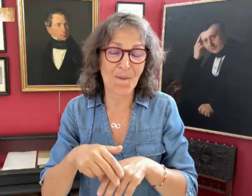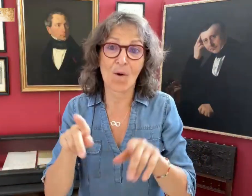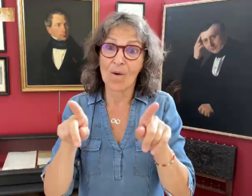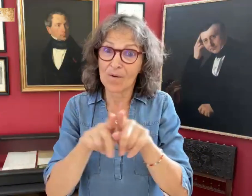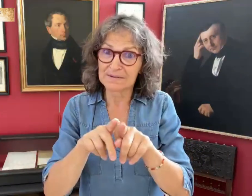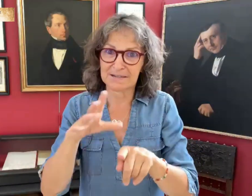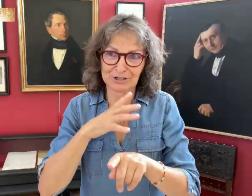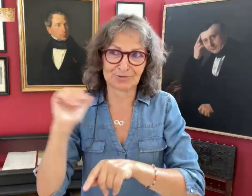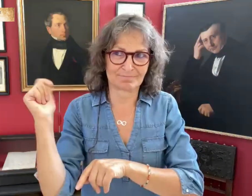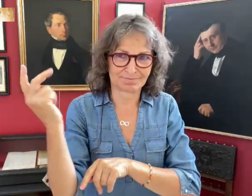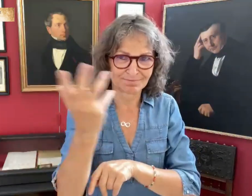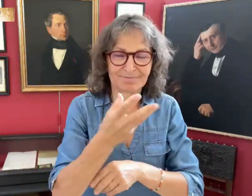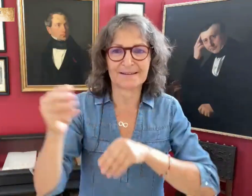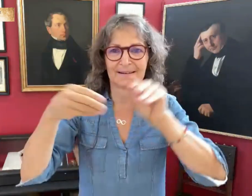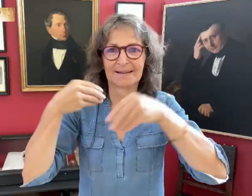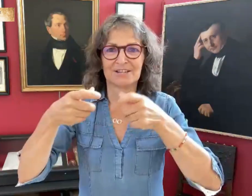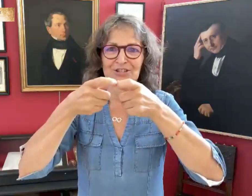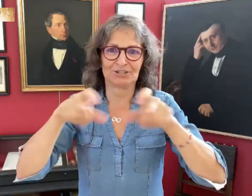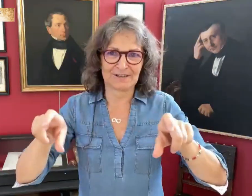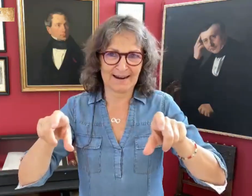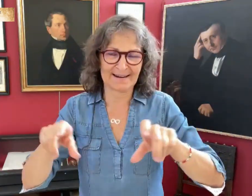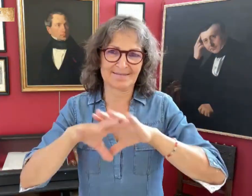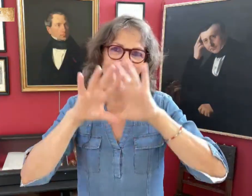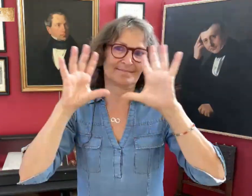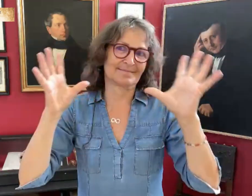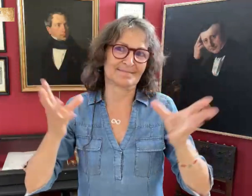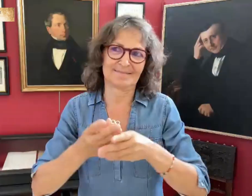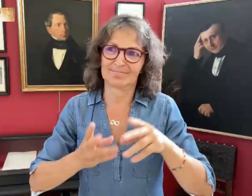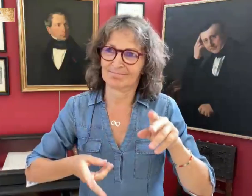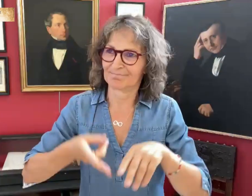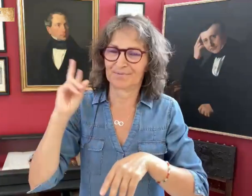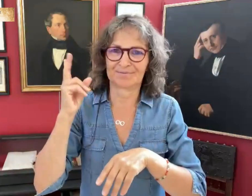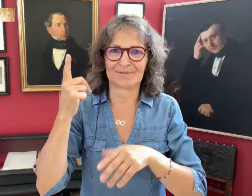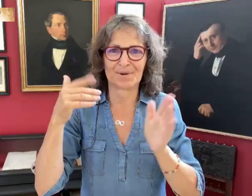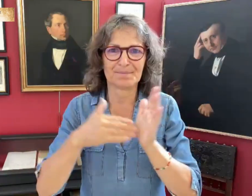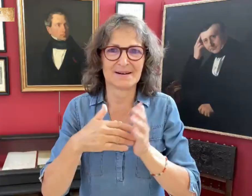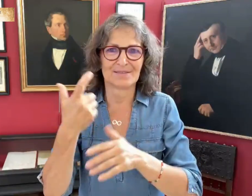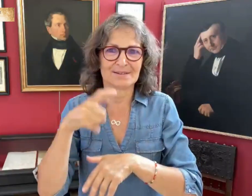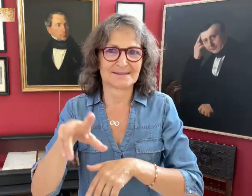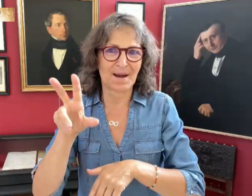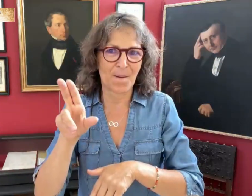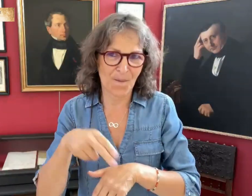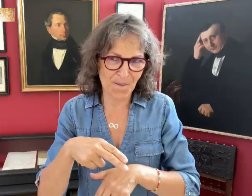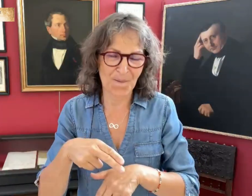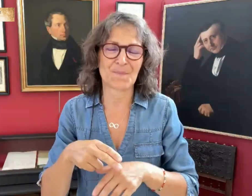avons reçu des chèques de donateurs, plus de 2 200 €